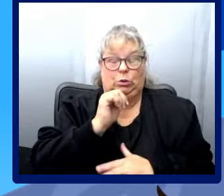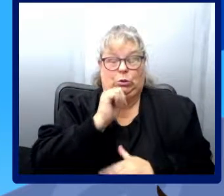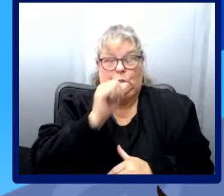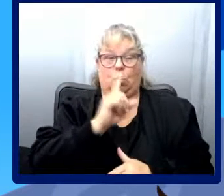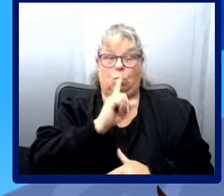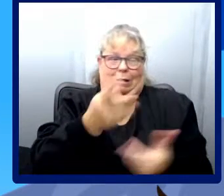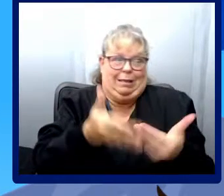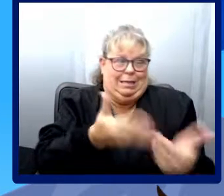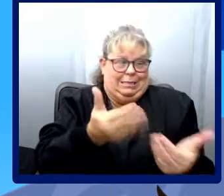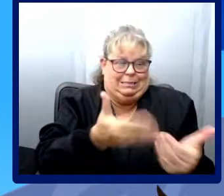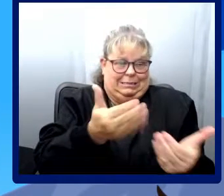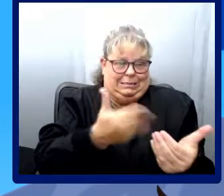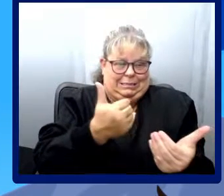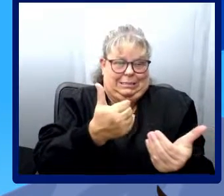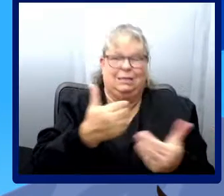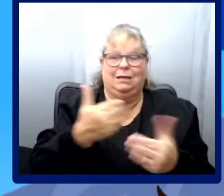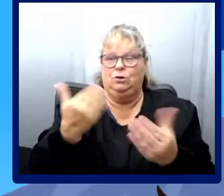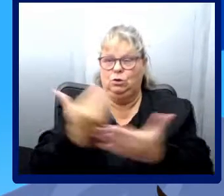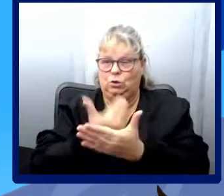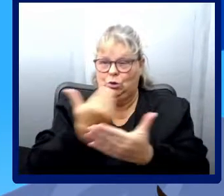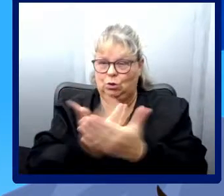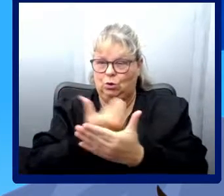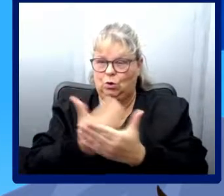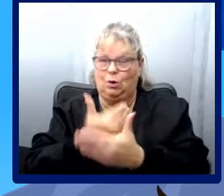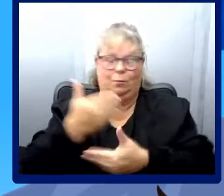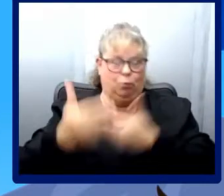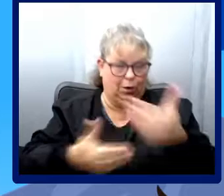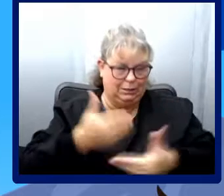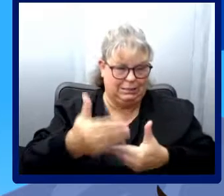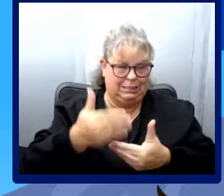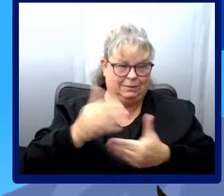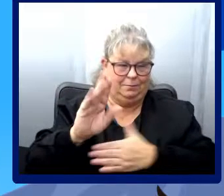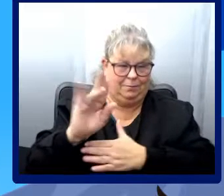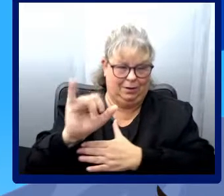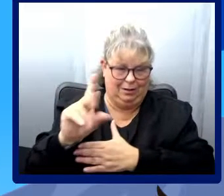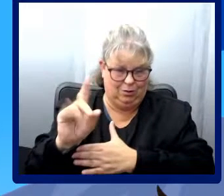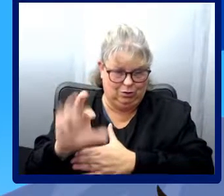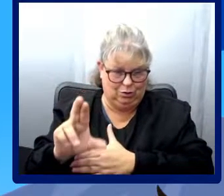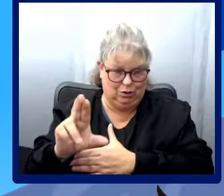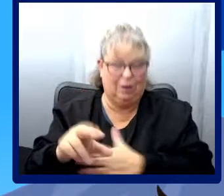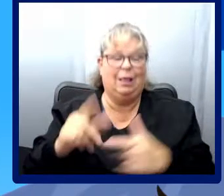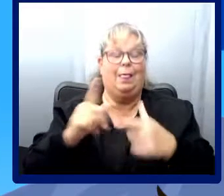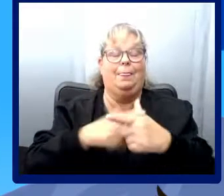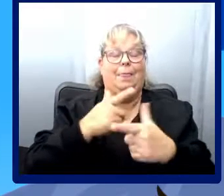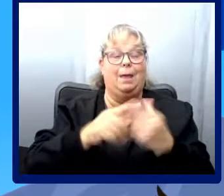y lanzaron una nueva herramienta de automatización llamada Process Builder. Era mucho más fácil de usar que el antiguo flujo